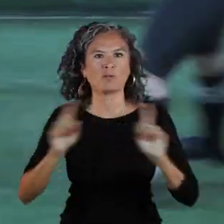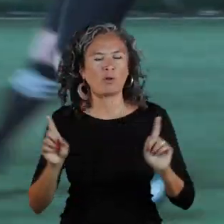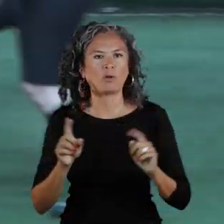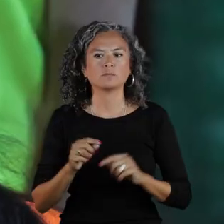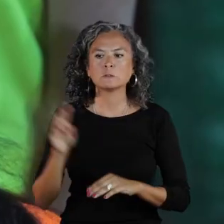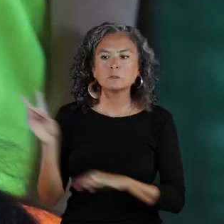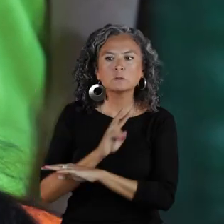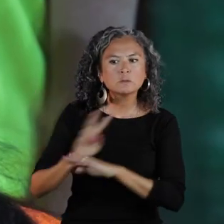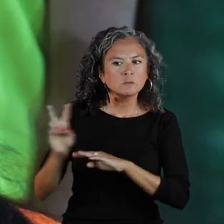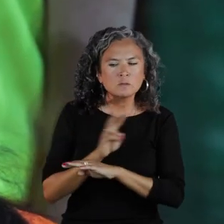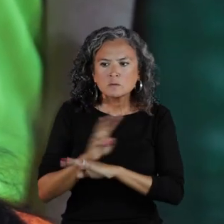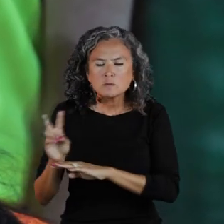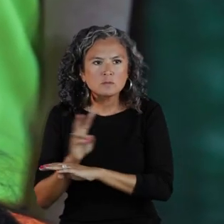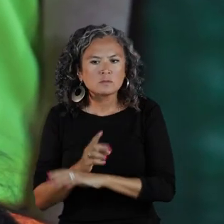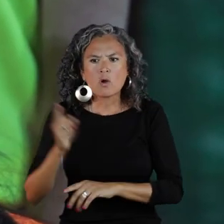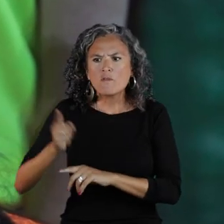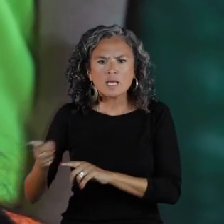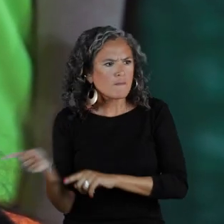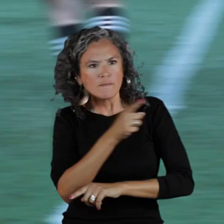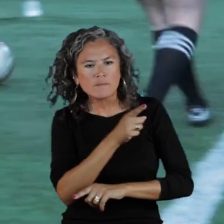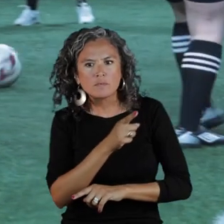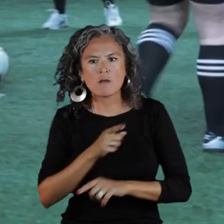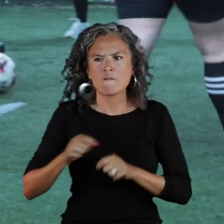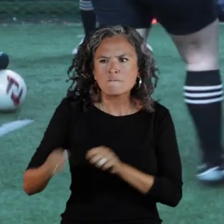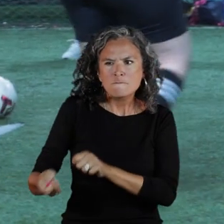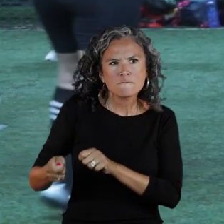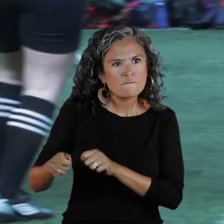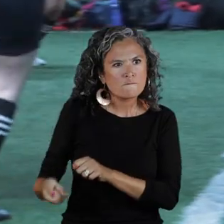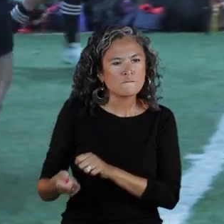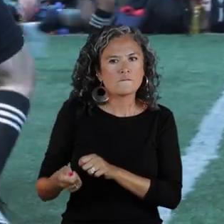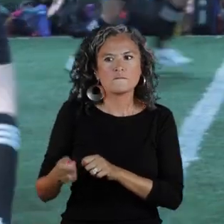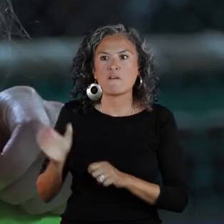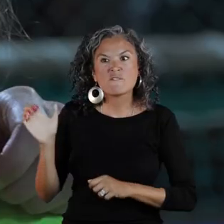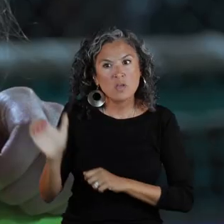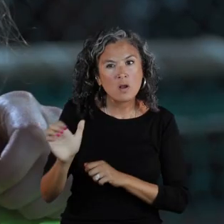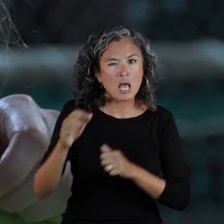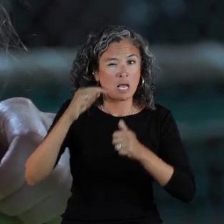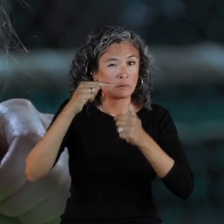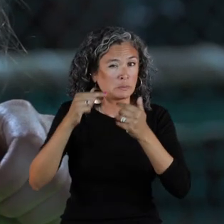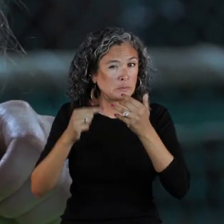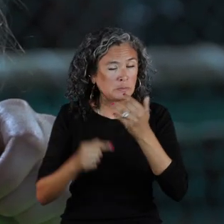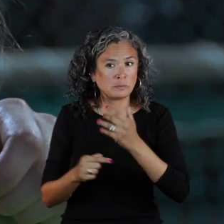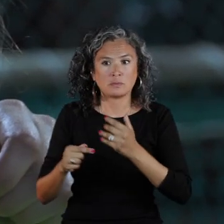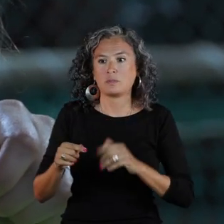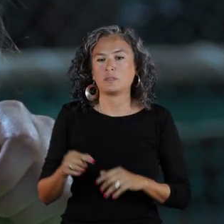Controlar Obligar Los celos Forzar Violar